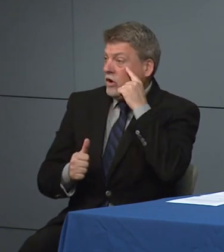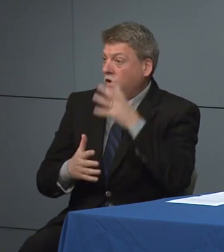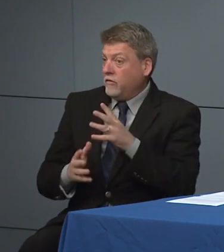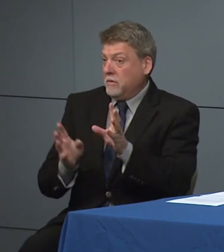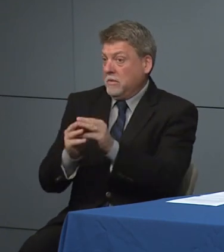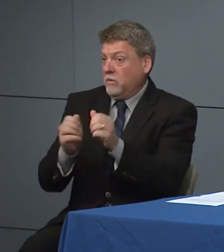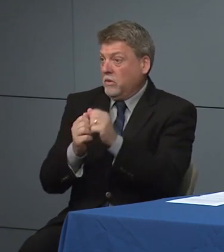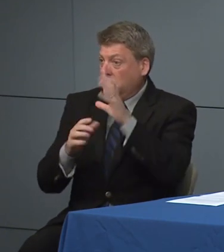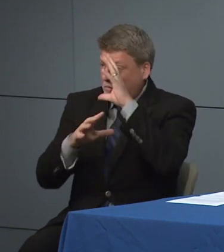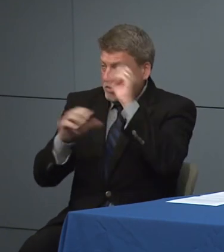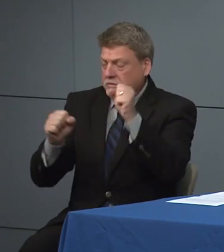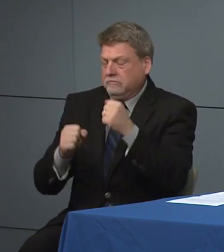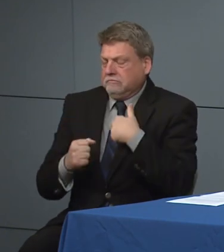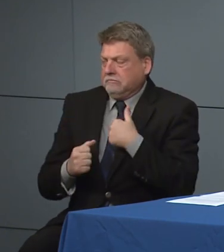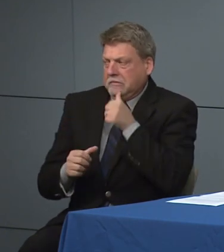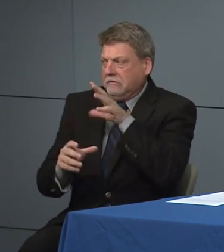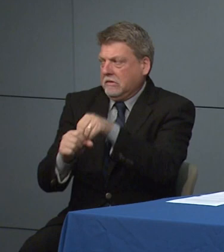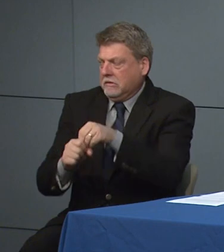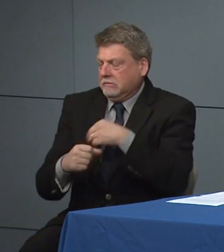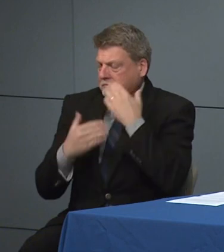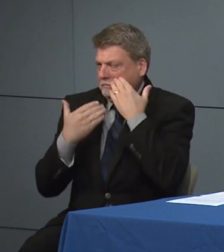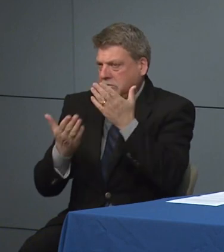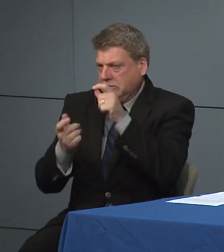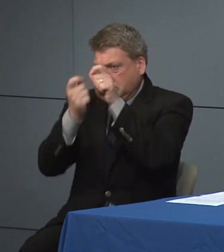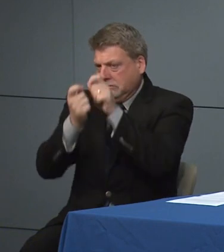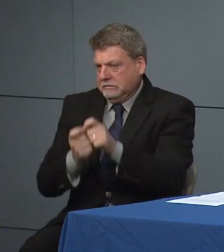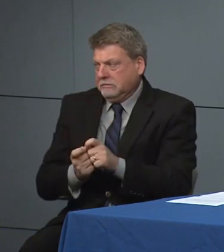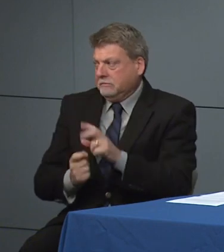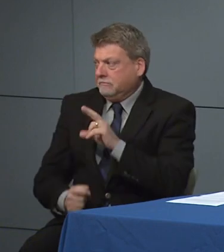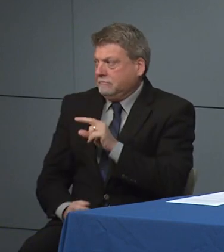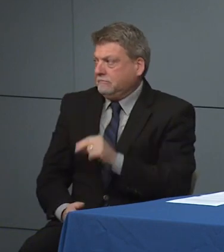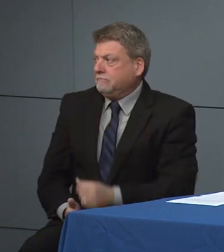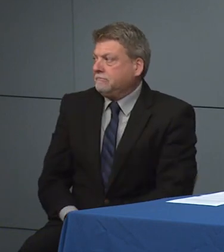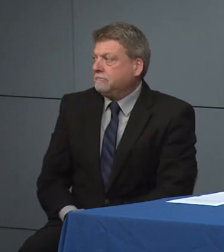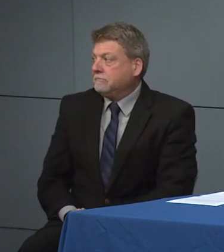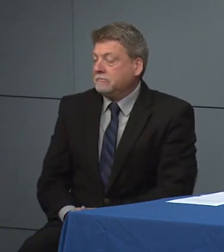tengo conocimiento de la conversación que el gobernador tuvo con el presidente se que no tengo conocimiento de esa